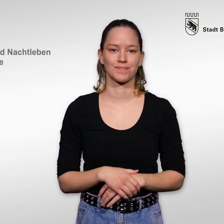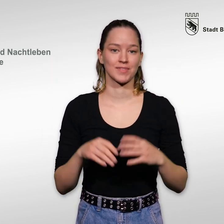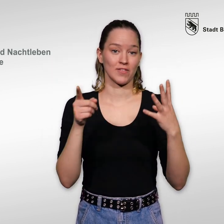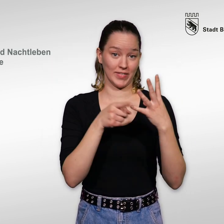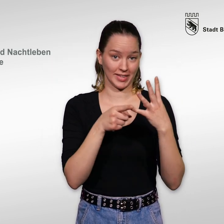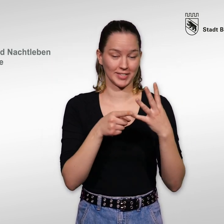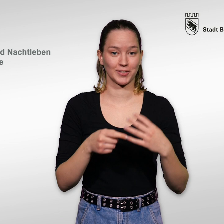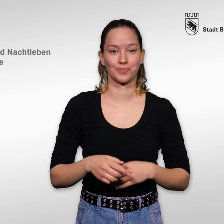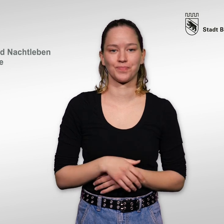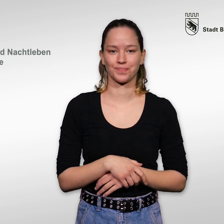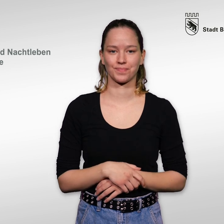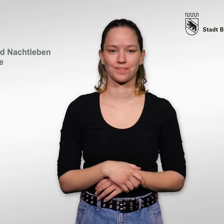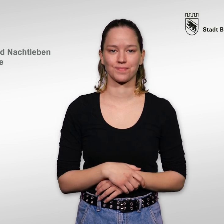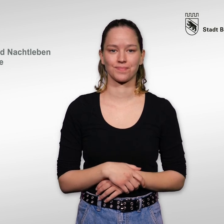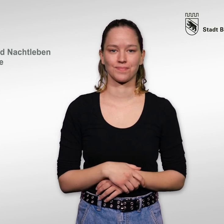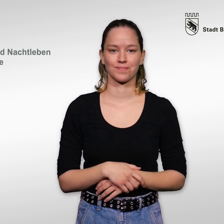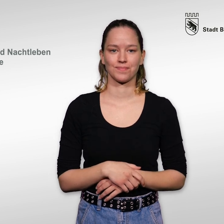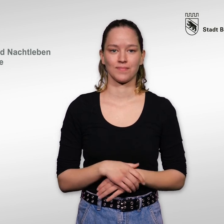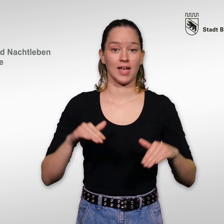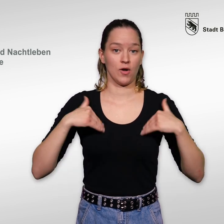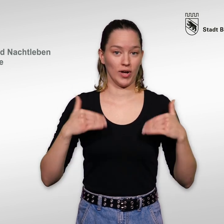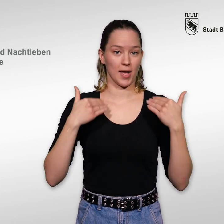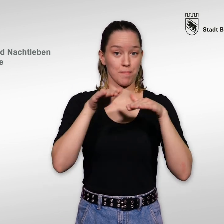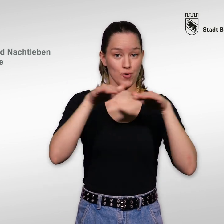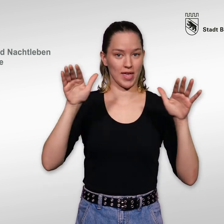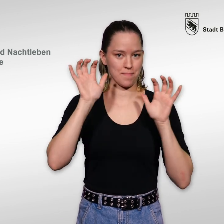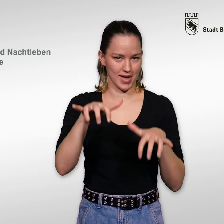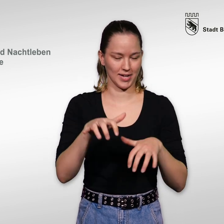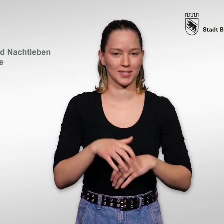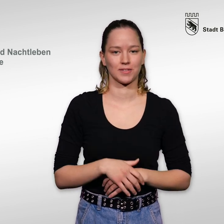Junge Bühne Bern